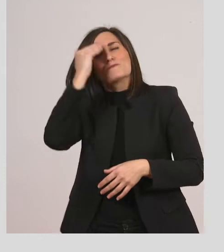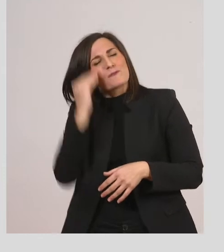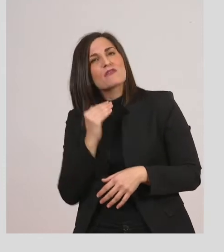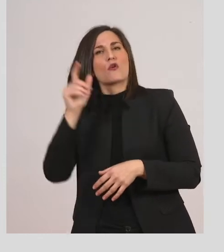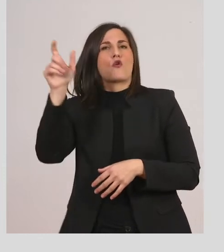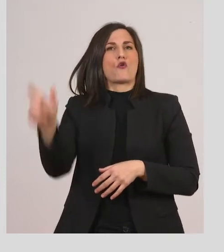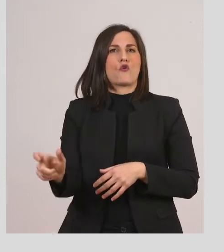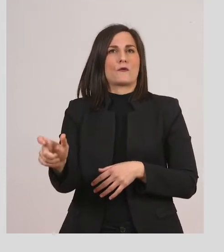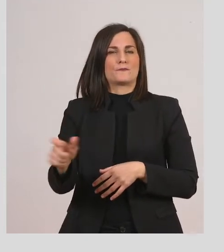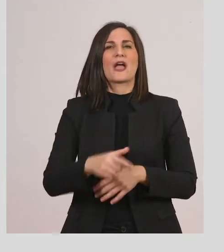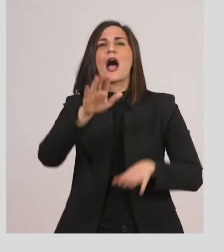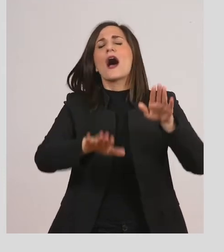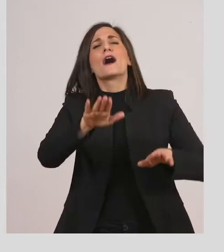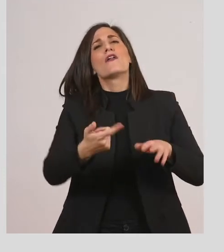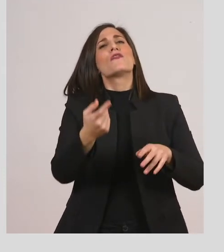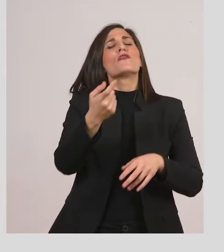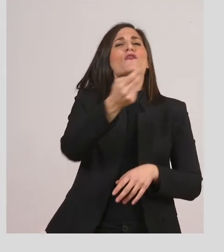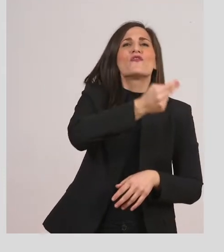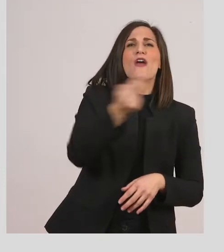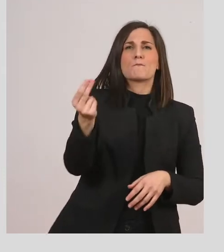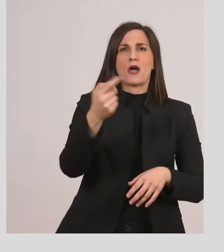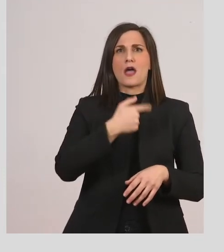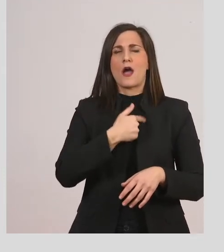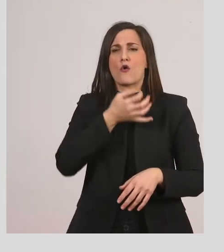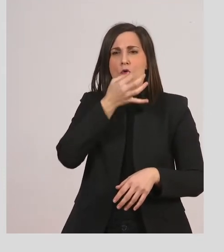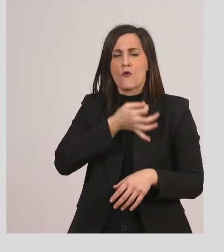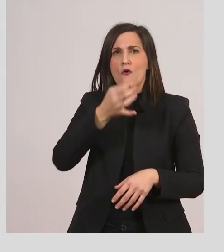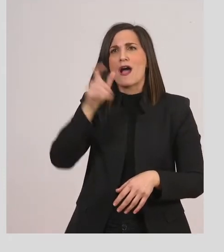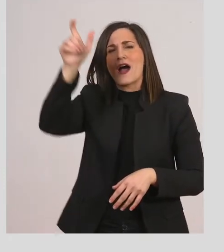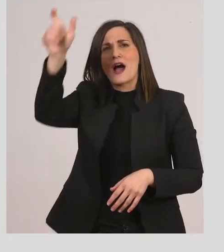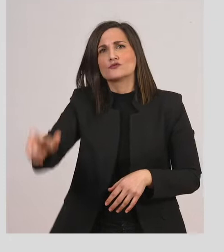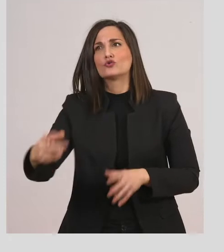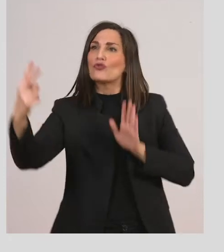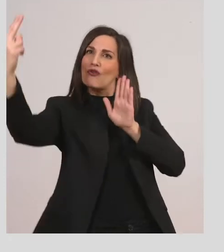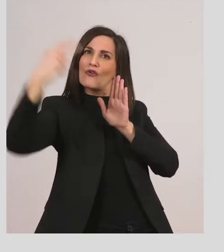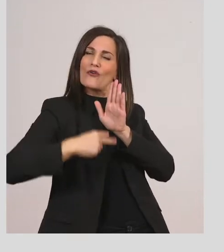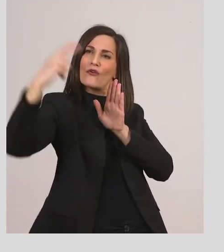πρέπει να πείσουμε αυτόν που έχουμε απέναντί μας, ο οποίος θα μας διαβάσει, ο αναγνώστης μας δηλαδή,